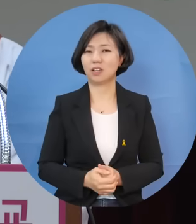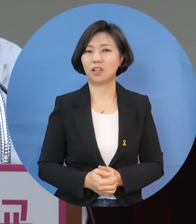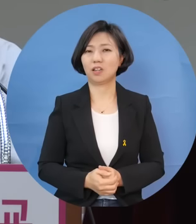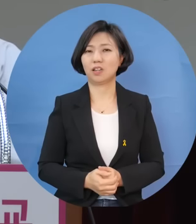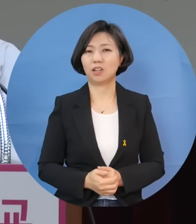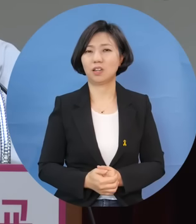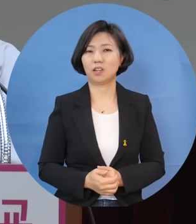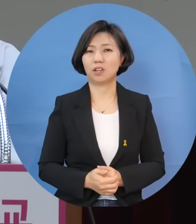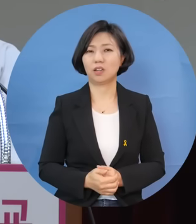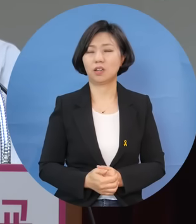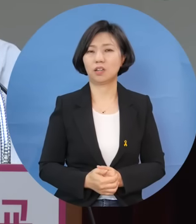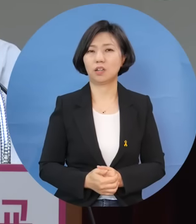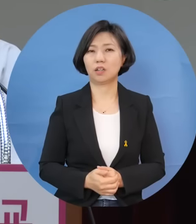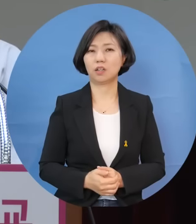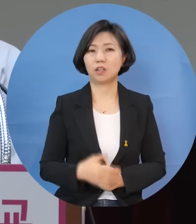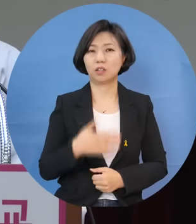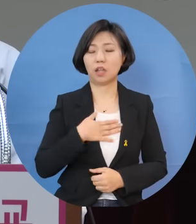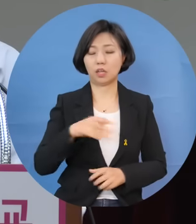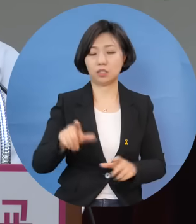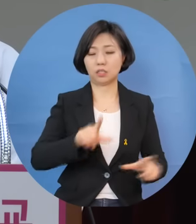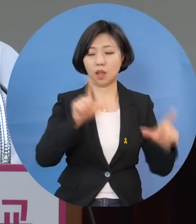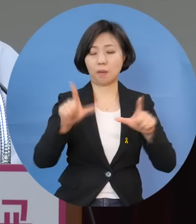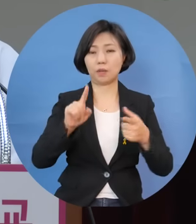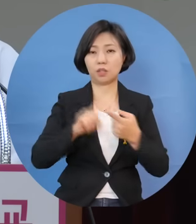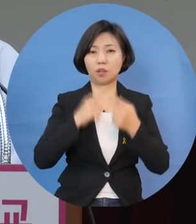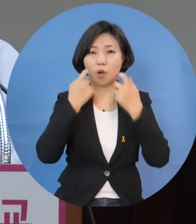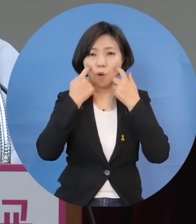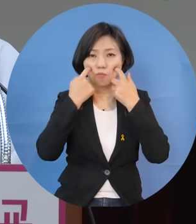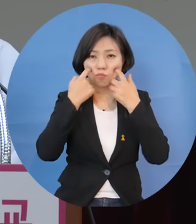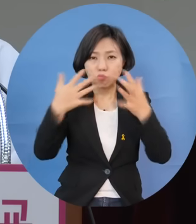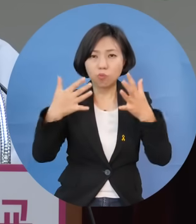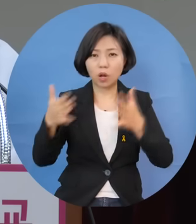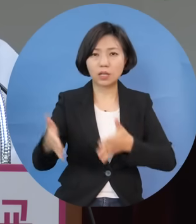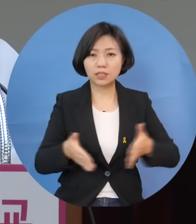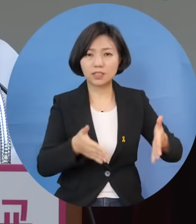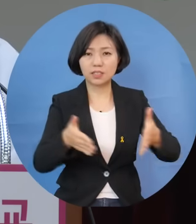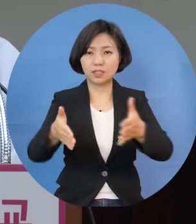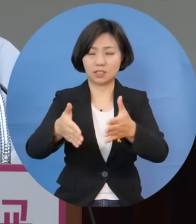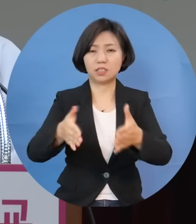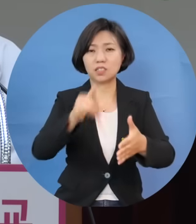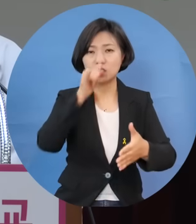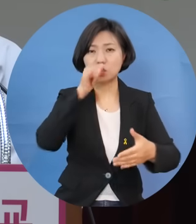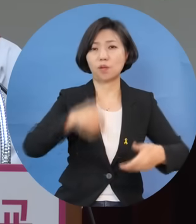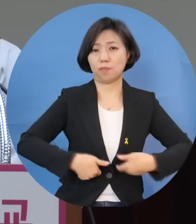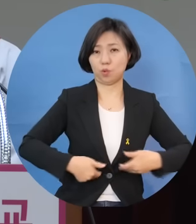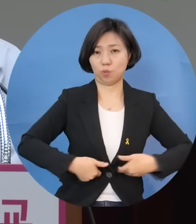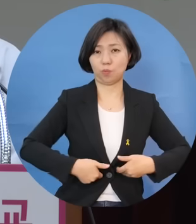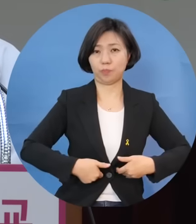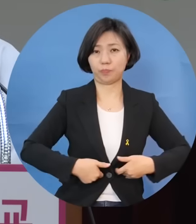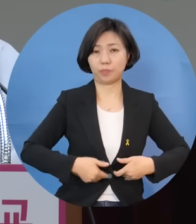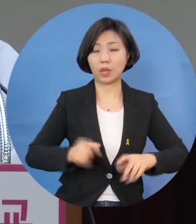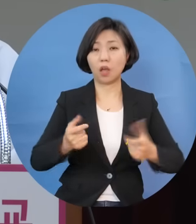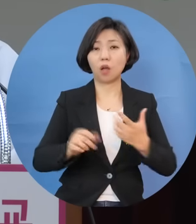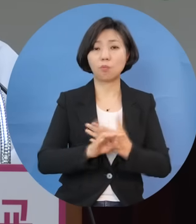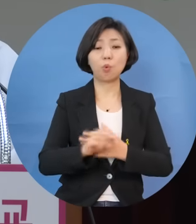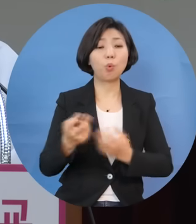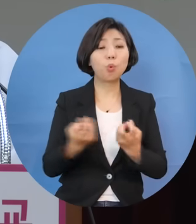그렇게 자신의 삶에 대해서 분명한 길을 가야 지금 이 자리에 있을 수 있지, 안 그러면 어떻게 여기 있을 수 있겠어요?